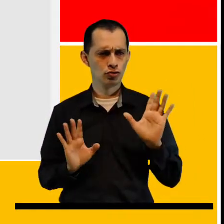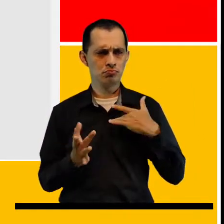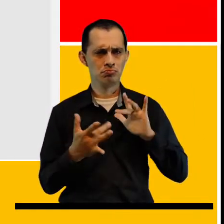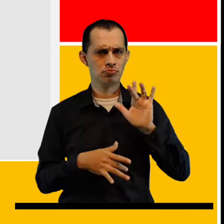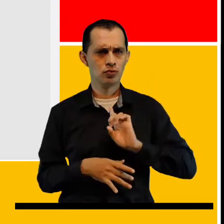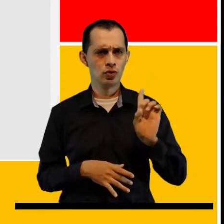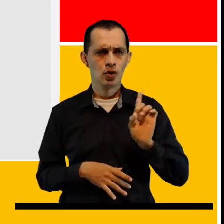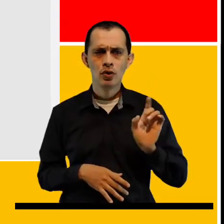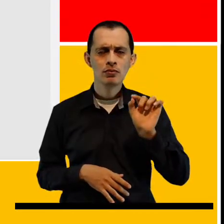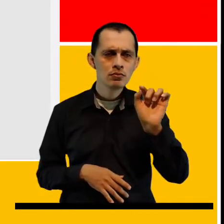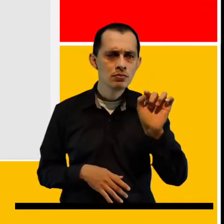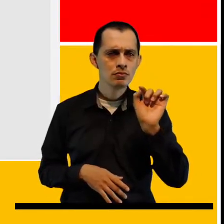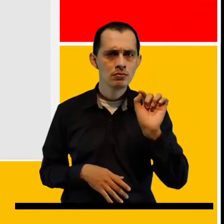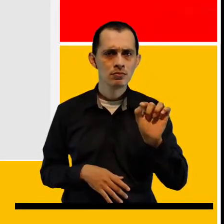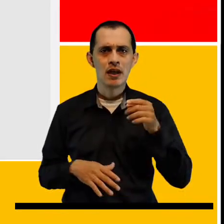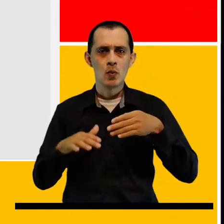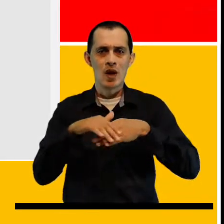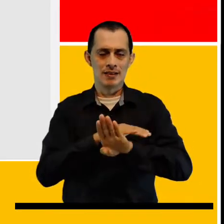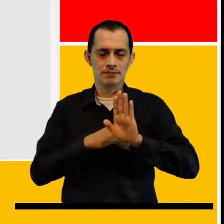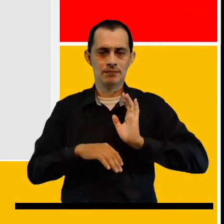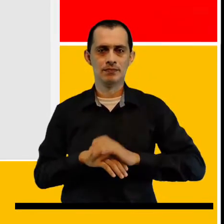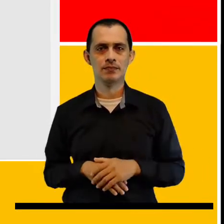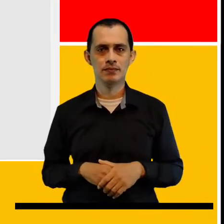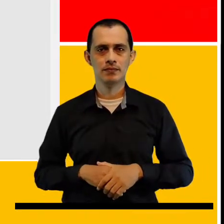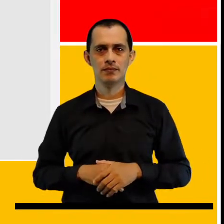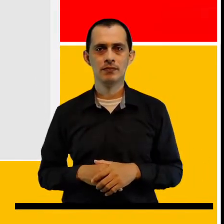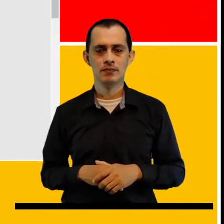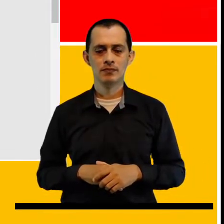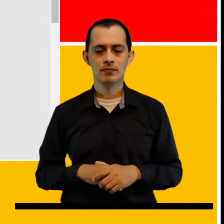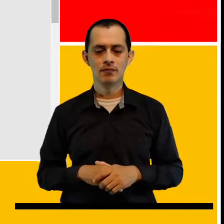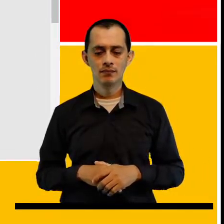y le voy a dar guardar.